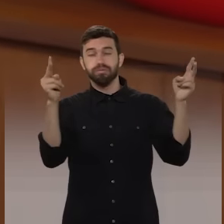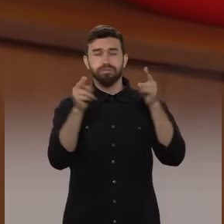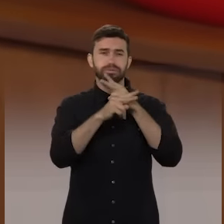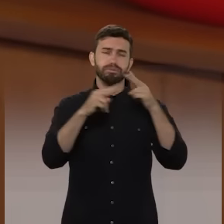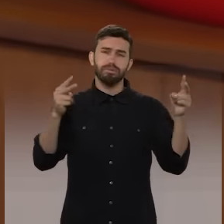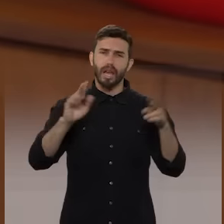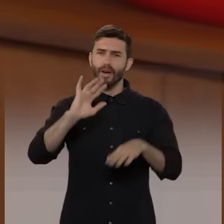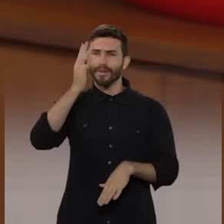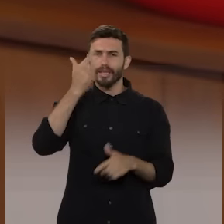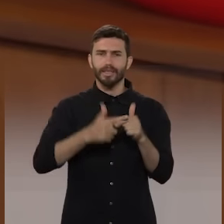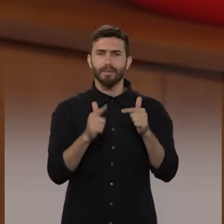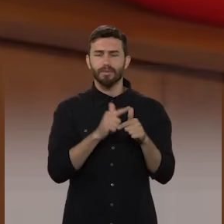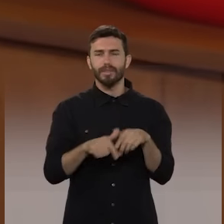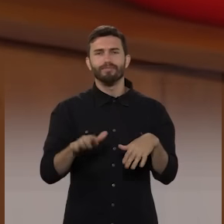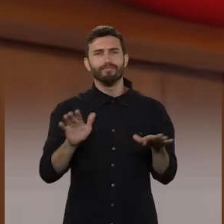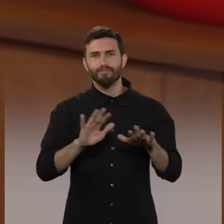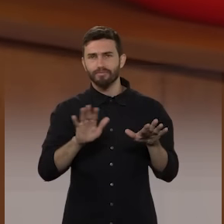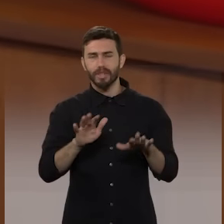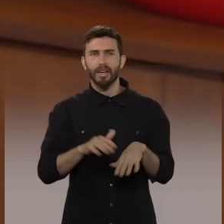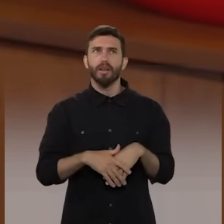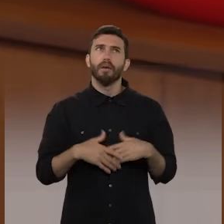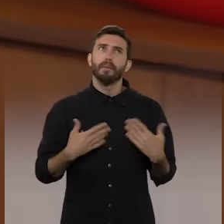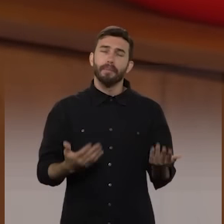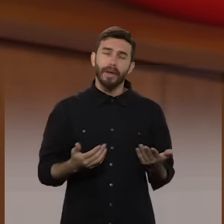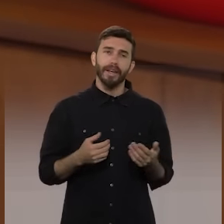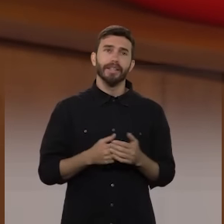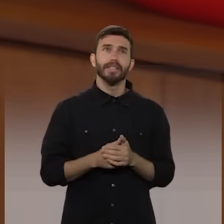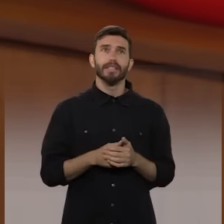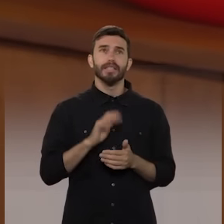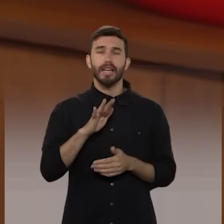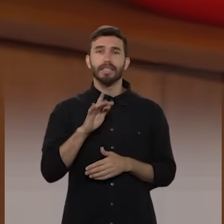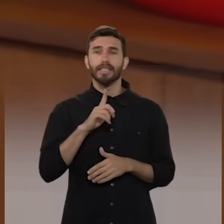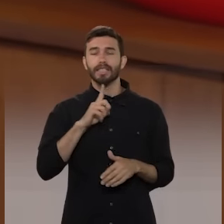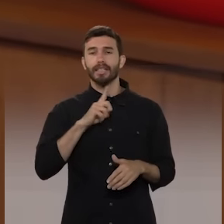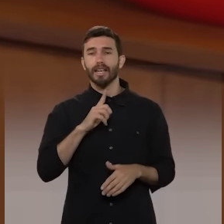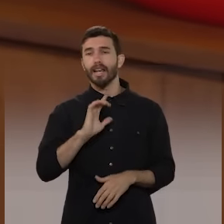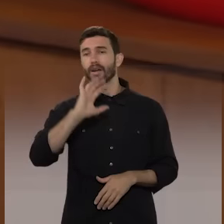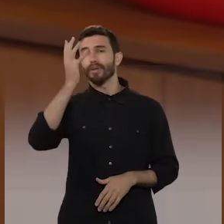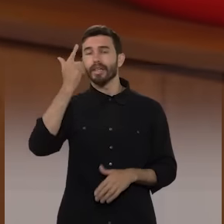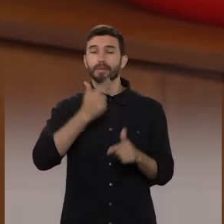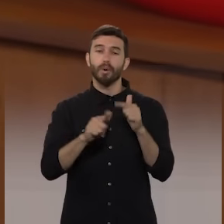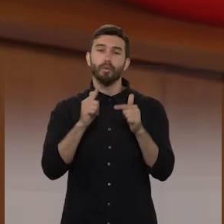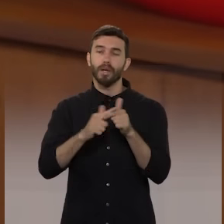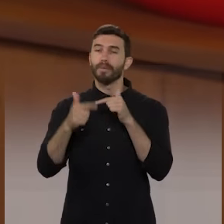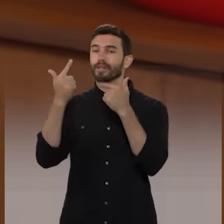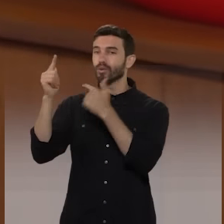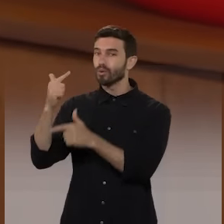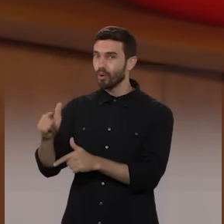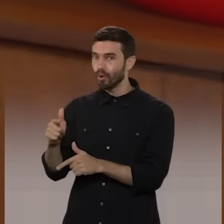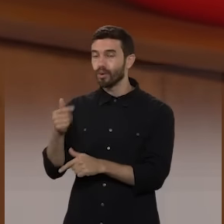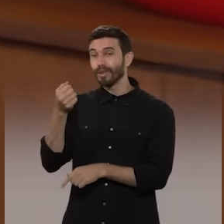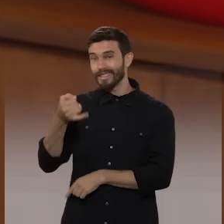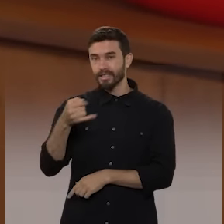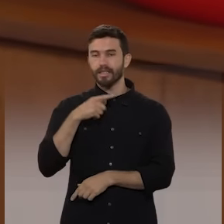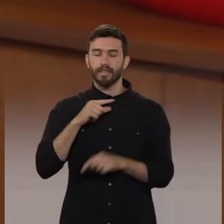vamos ter outras preocupações de manutenção. Sem dúvida é muito mais estável, mas também